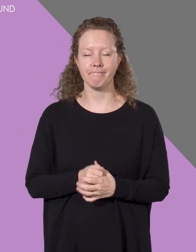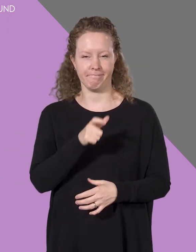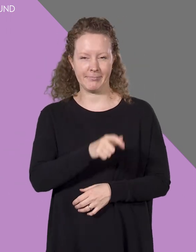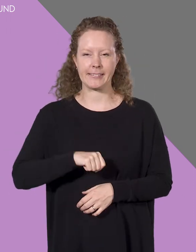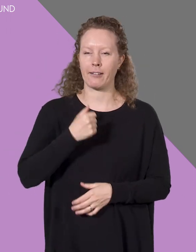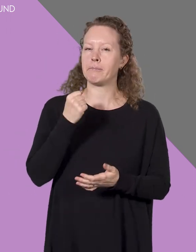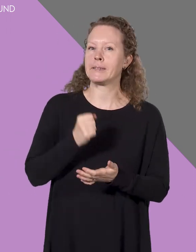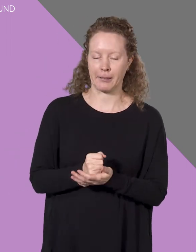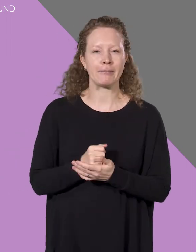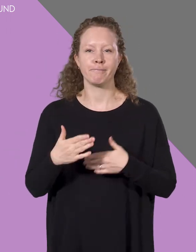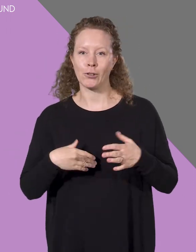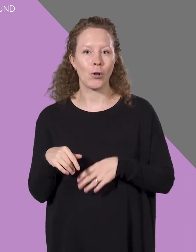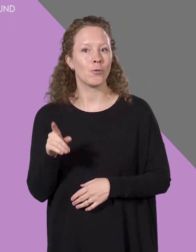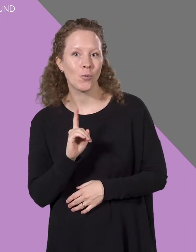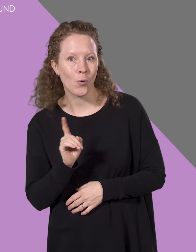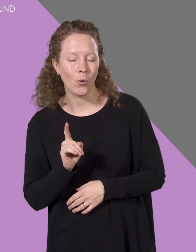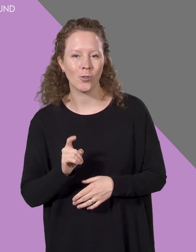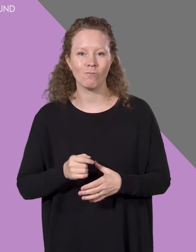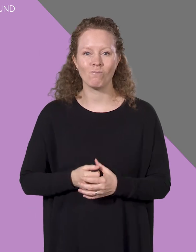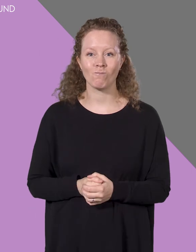Alltså beslutar han sig för att ta saken i egna händer.